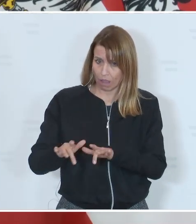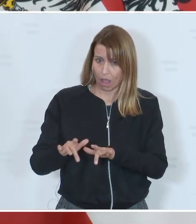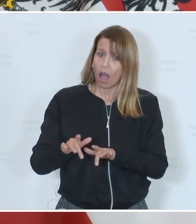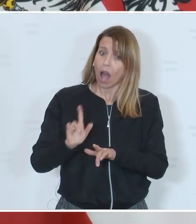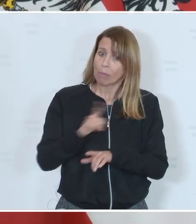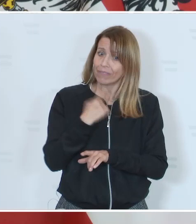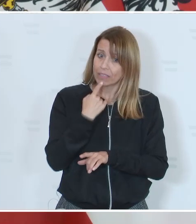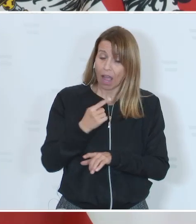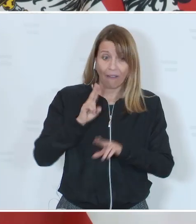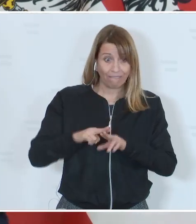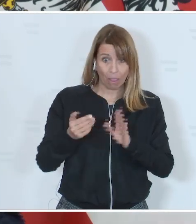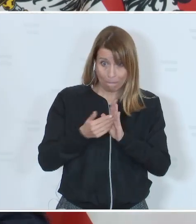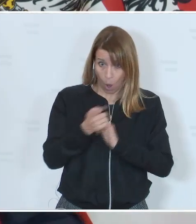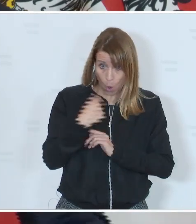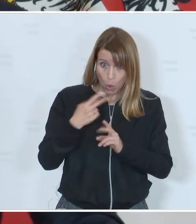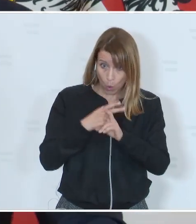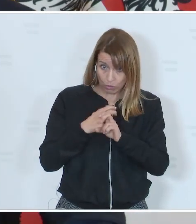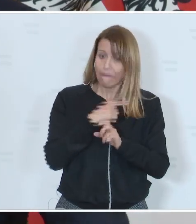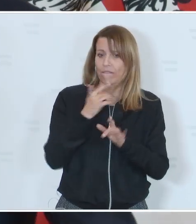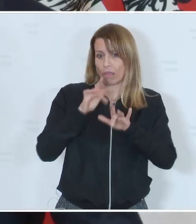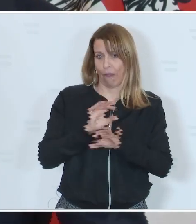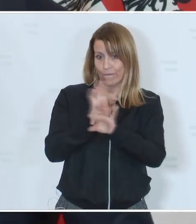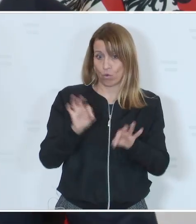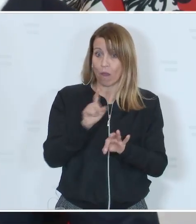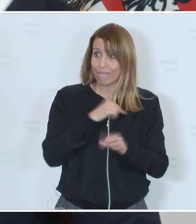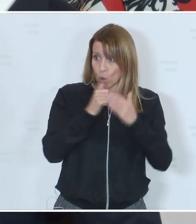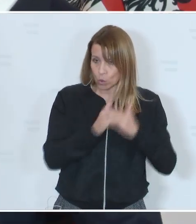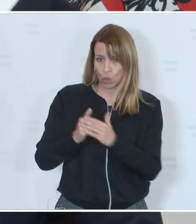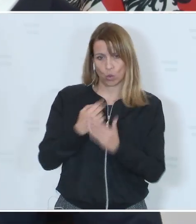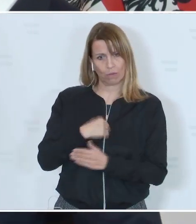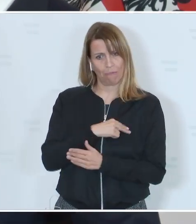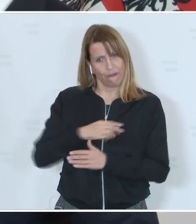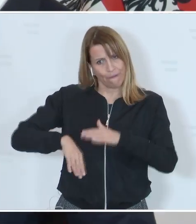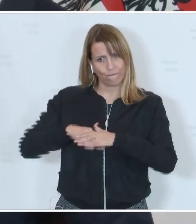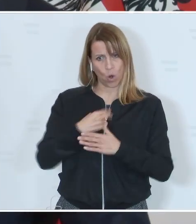wir da. Wir unterstützen vollumfänglich Malta. Dort wo es notwendig ist sind wir gerne bereit,